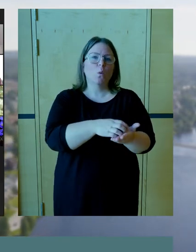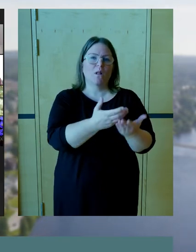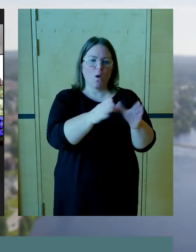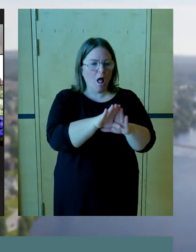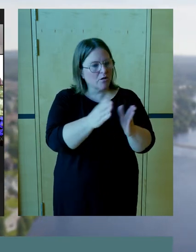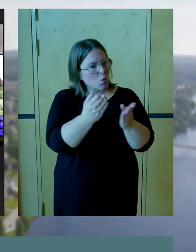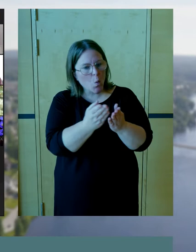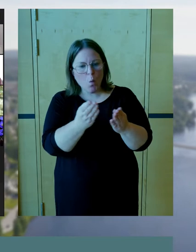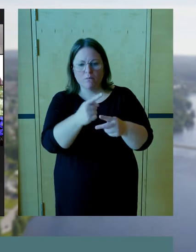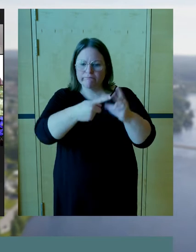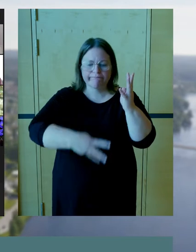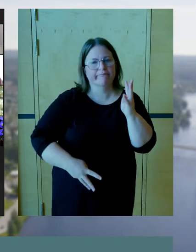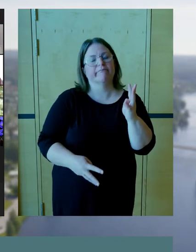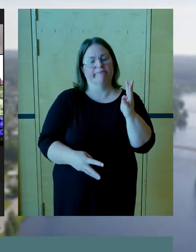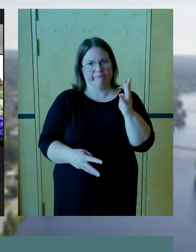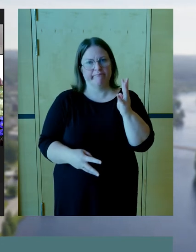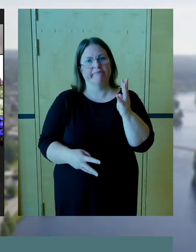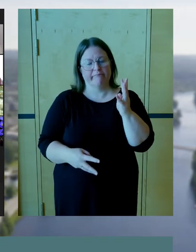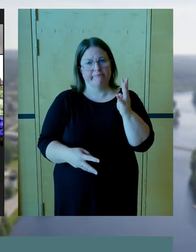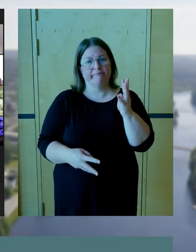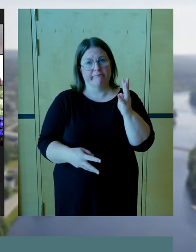Så ska det byggas de kommande 25 åren